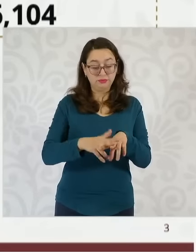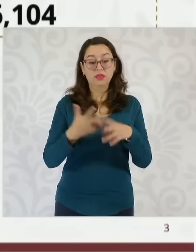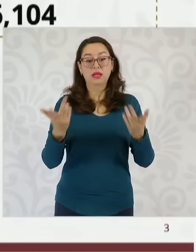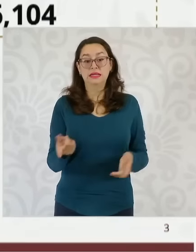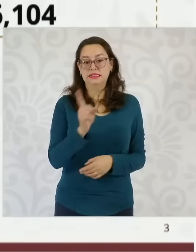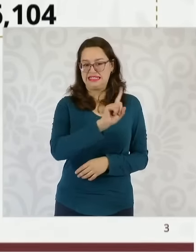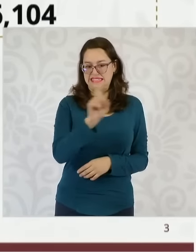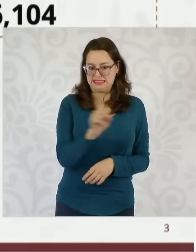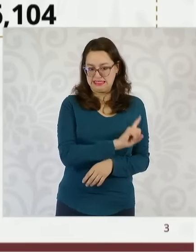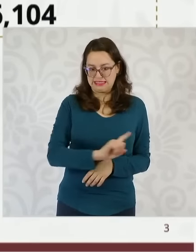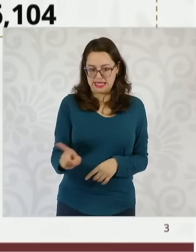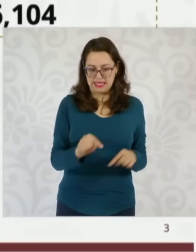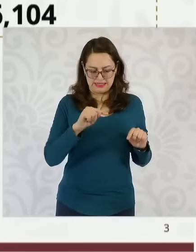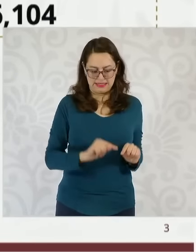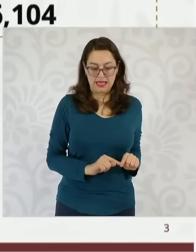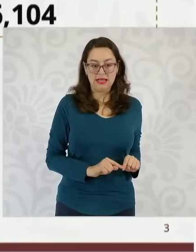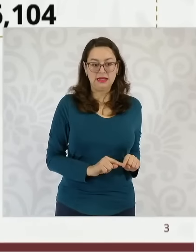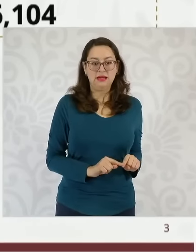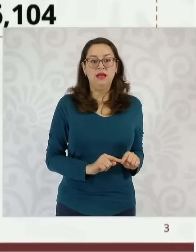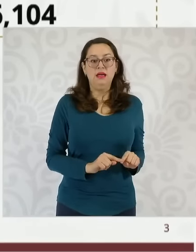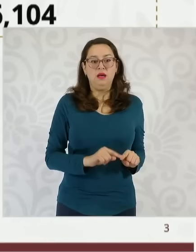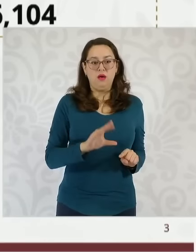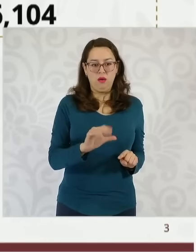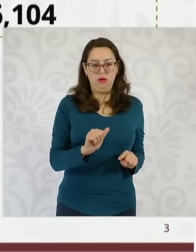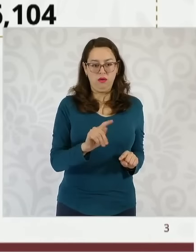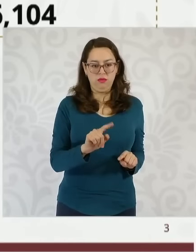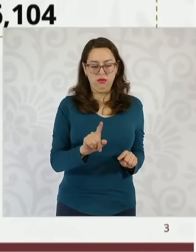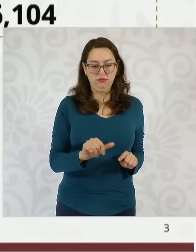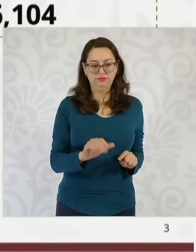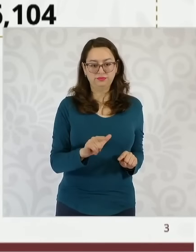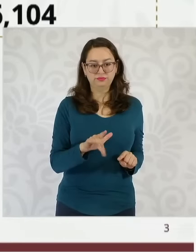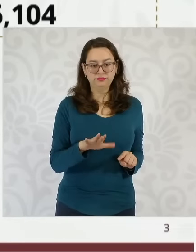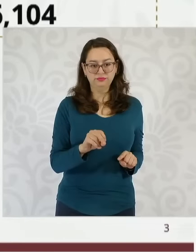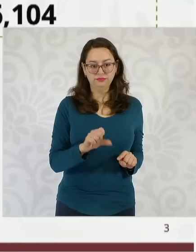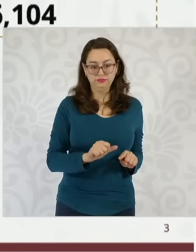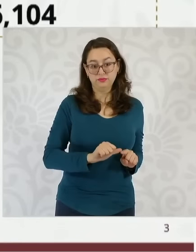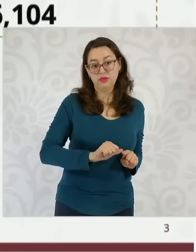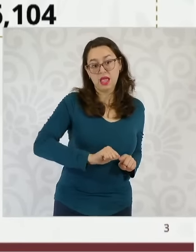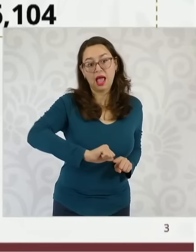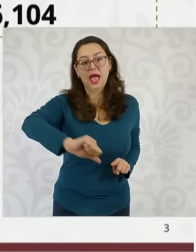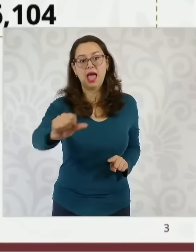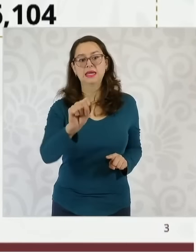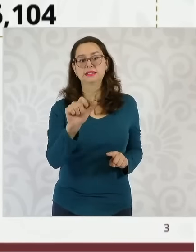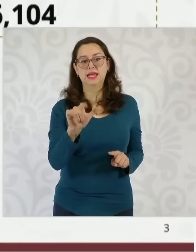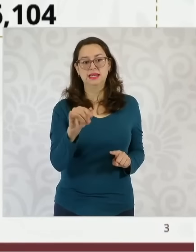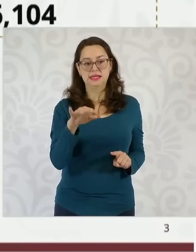que corre de la ciudad de Cuatzacalcos al puerto de Salina Cruz son 307 km de los cuales fueron